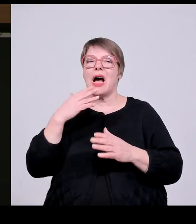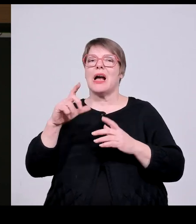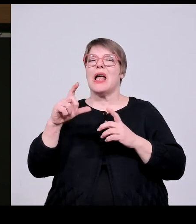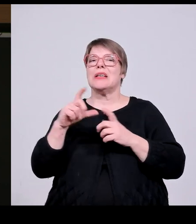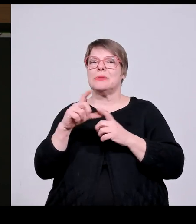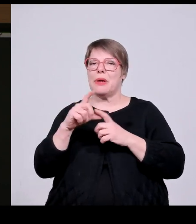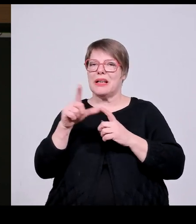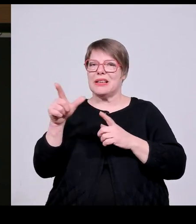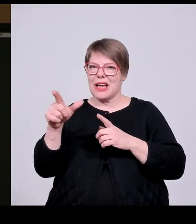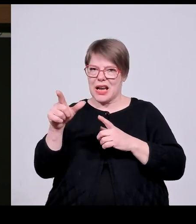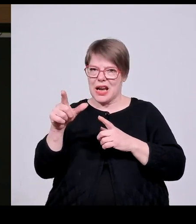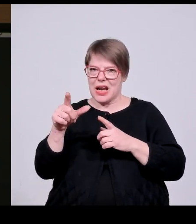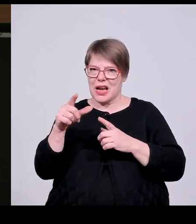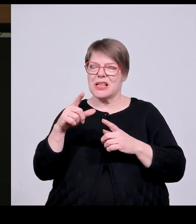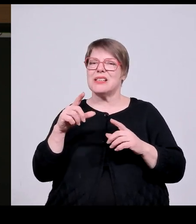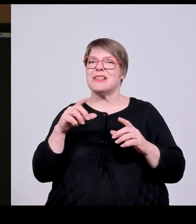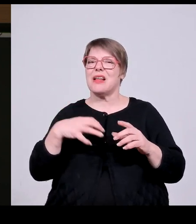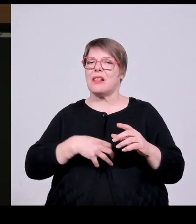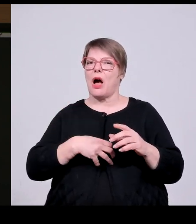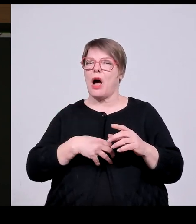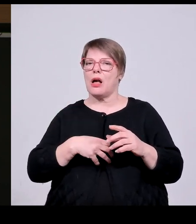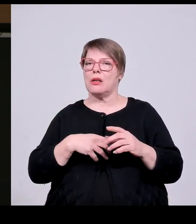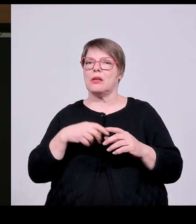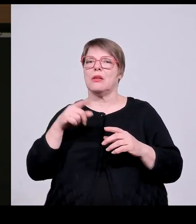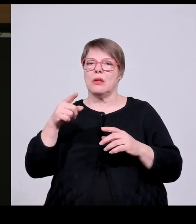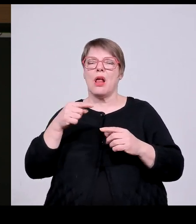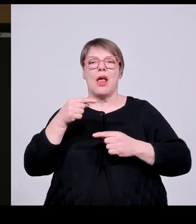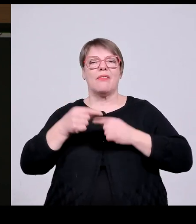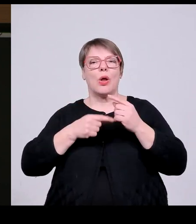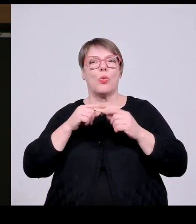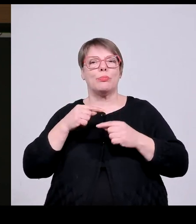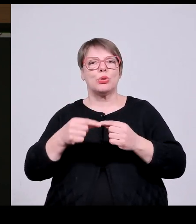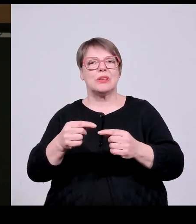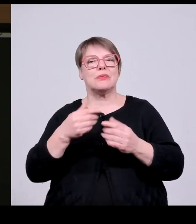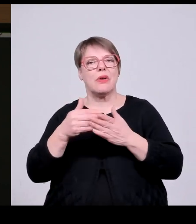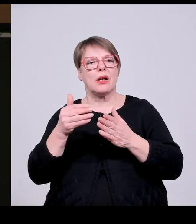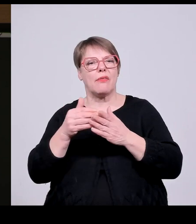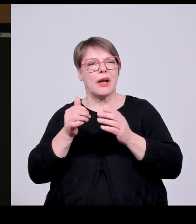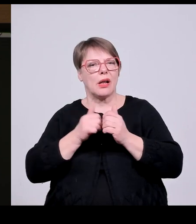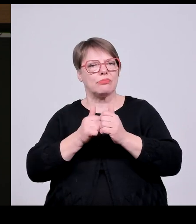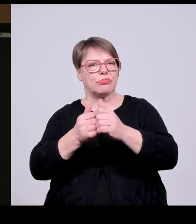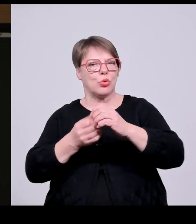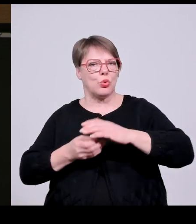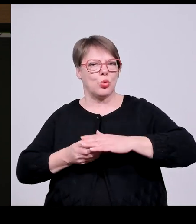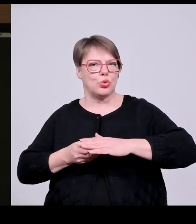Berlin ist sehr vielfältig und die Mieterschaft ist sehr vielfältig, und ich finde, diese Vielfalt der Gesellschaft